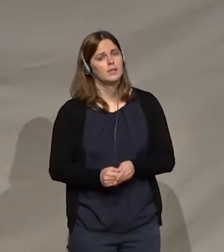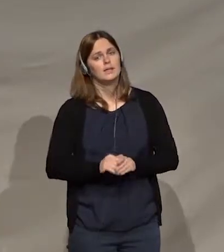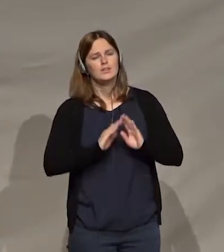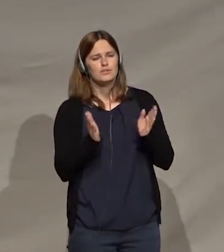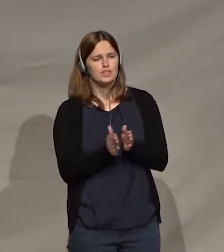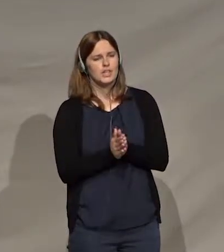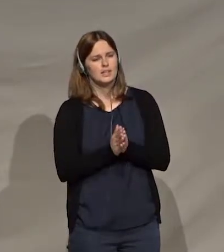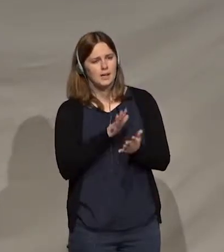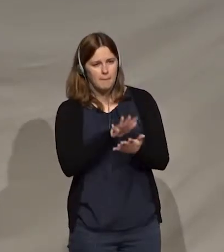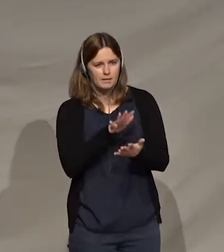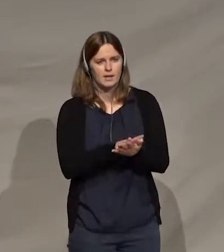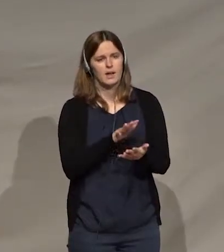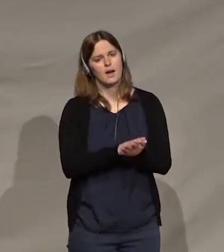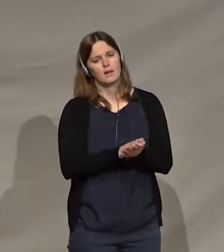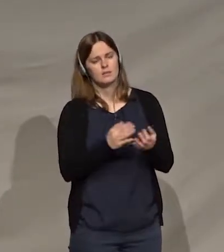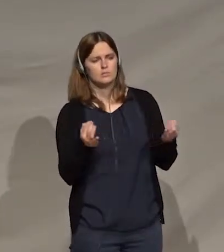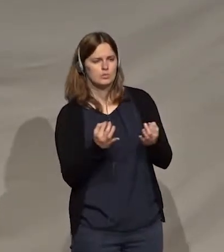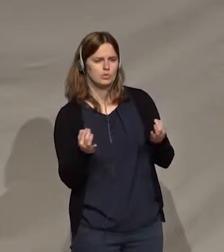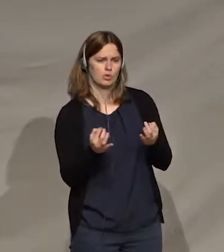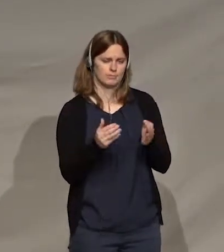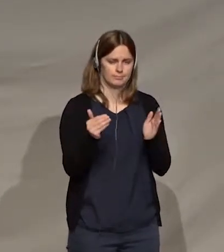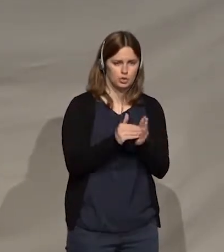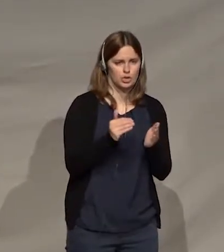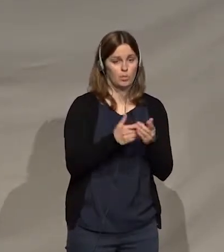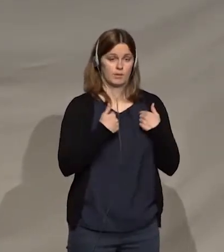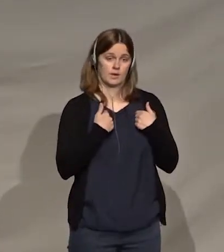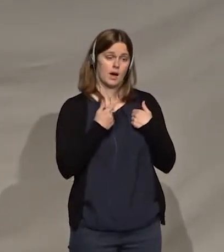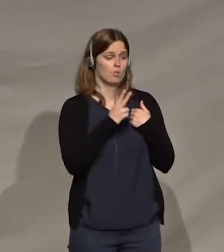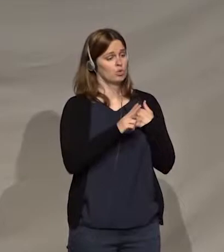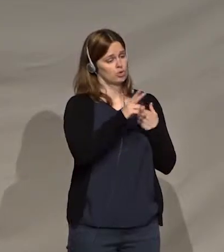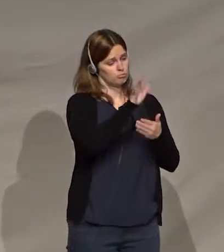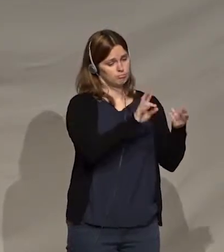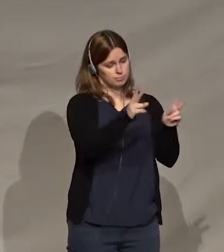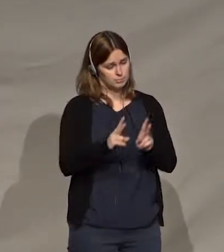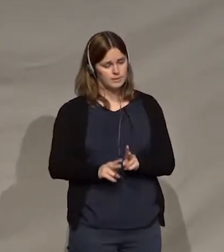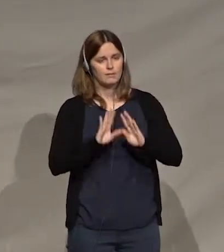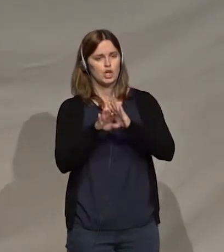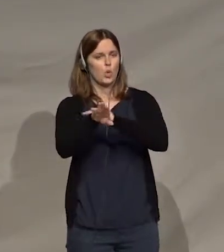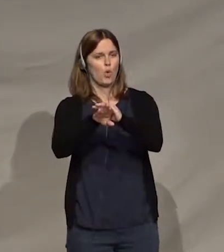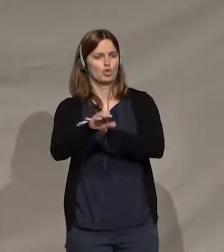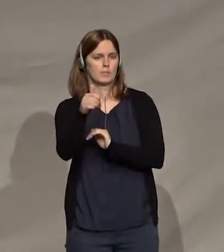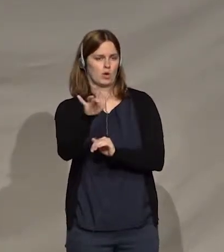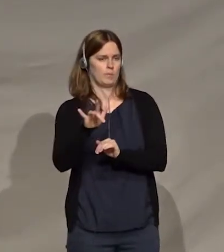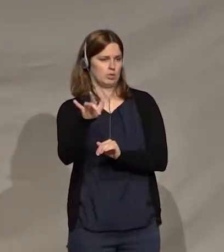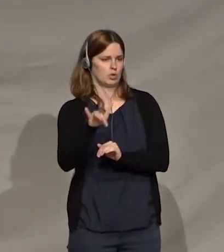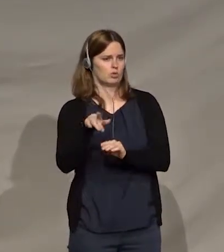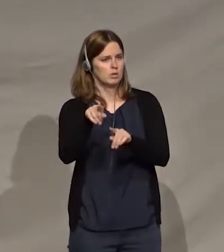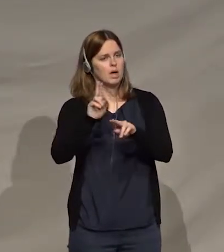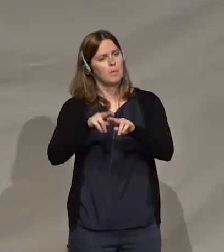a několik automatizovaných pracovních postupů tak, že nemusíte být odborníky, když to chcete použít. Takže dostupnost je pro nás velmi důležitá.